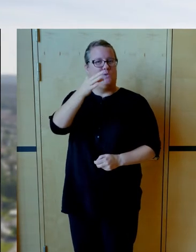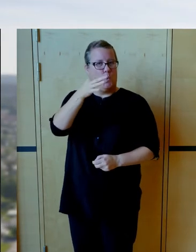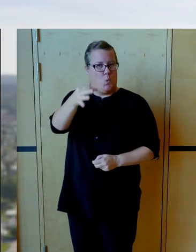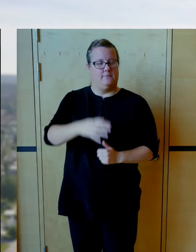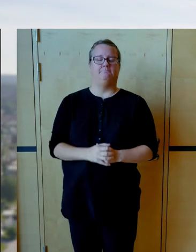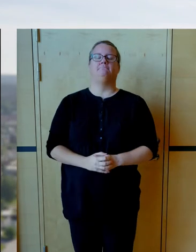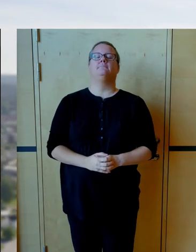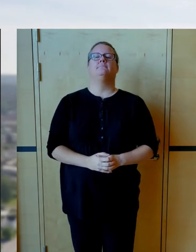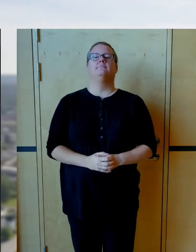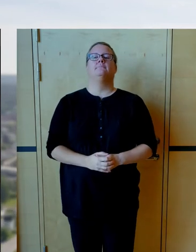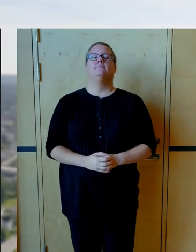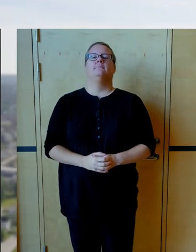En dricka ha en dialog